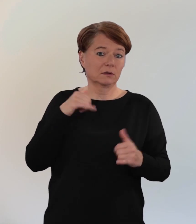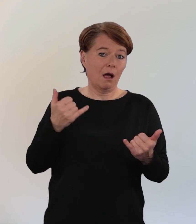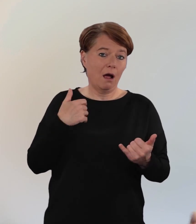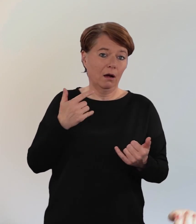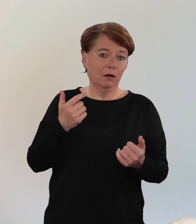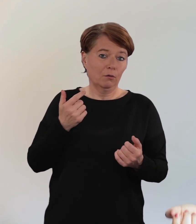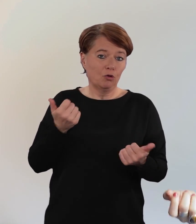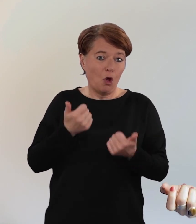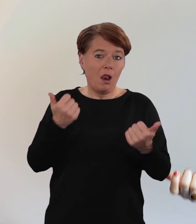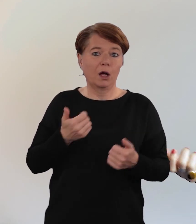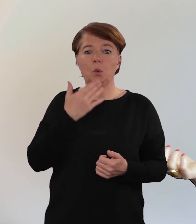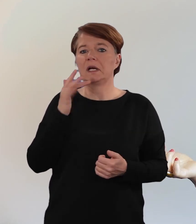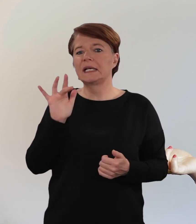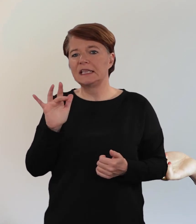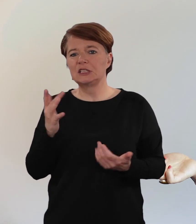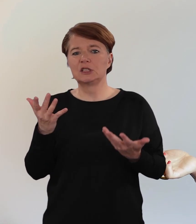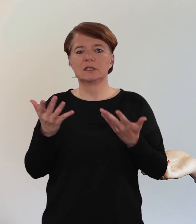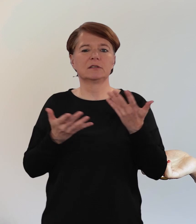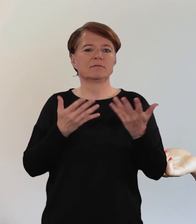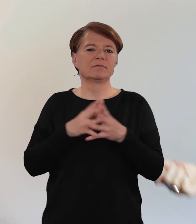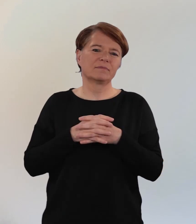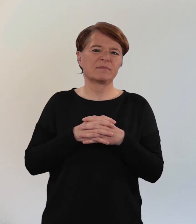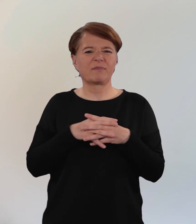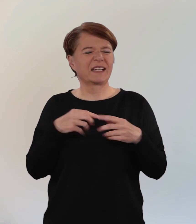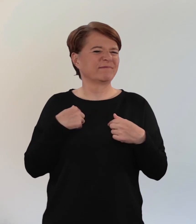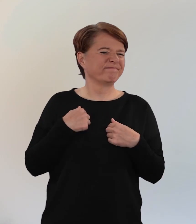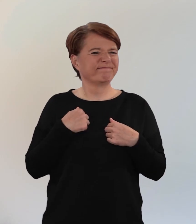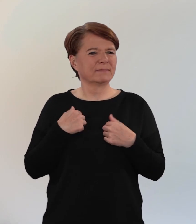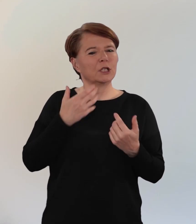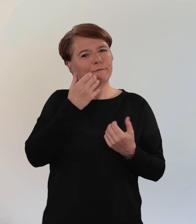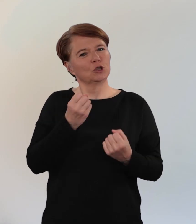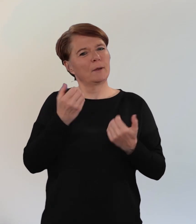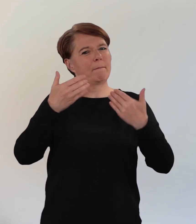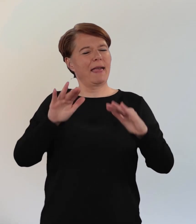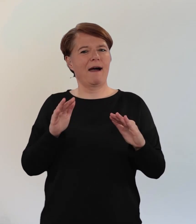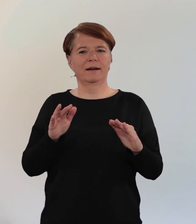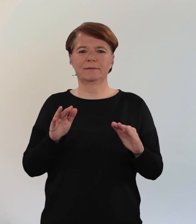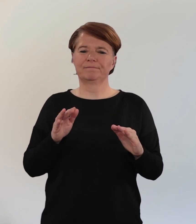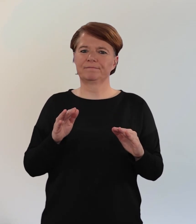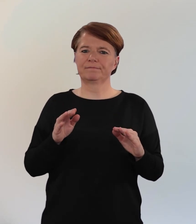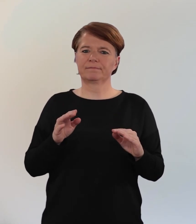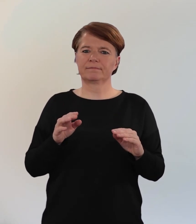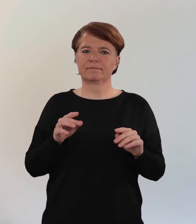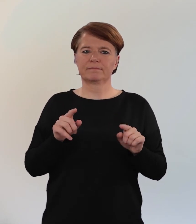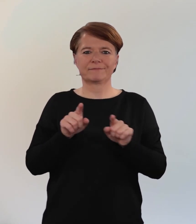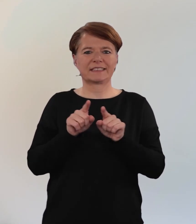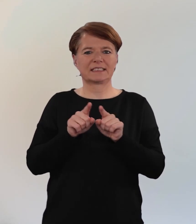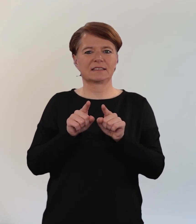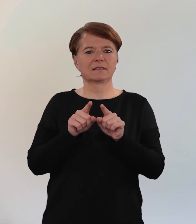Und ist so unkritisch, was es eigentlich ist am Ende. Das würde ich mir wünschen, dass es ...